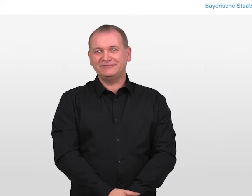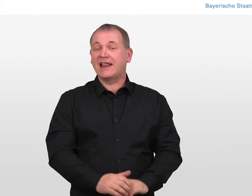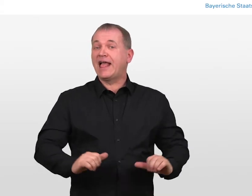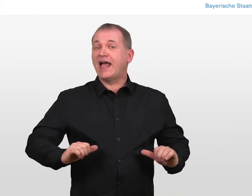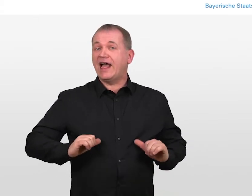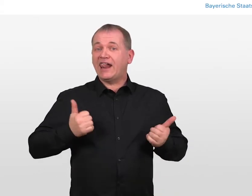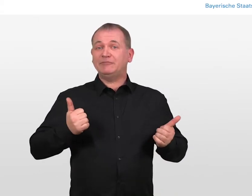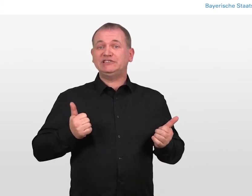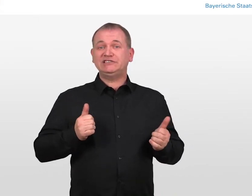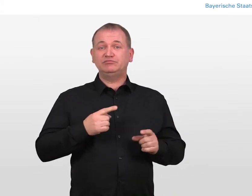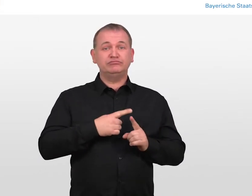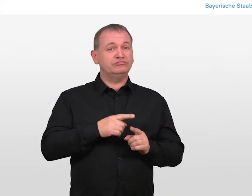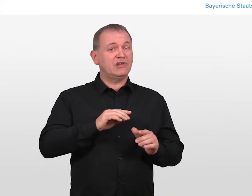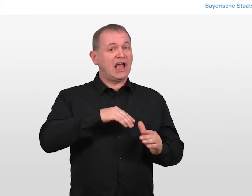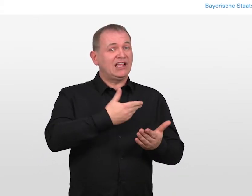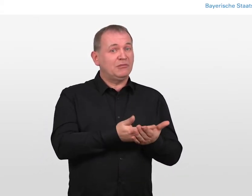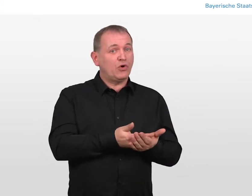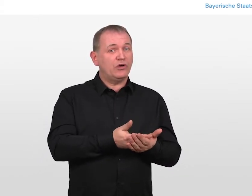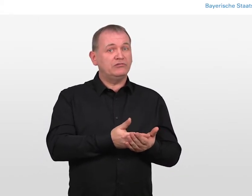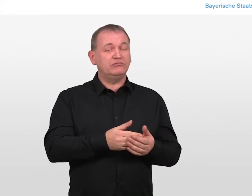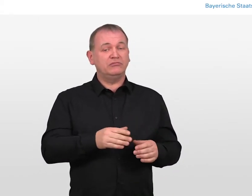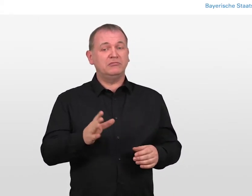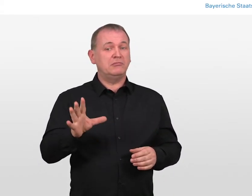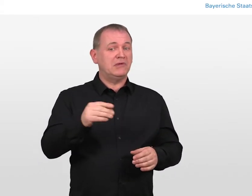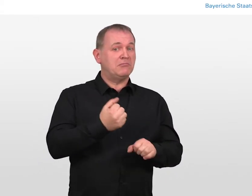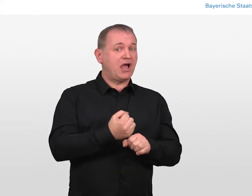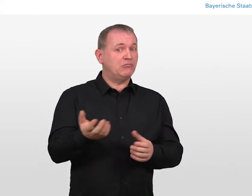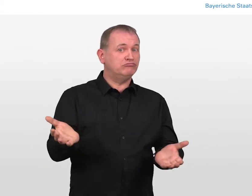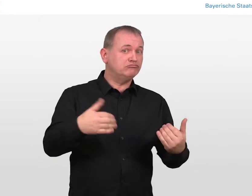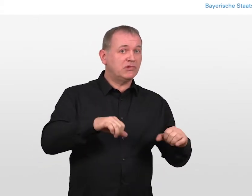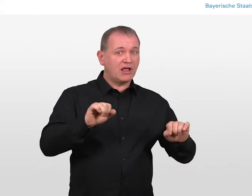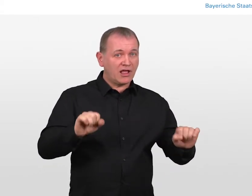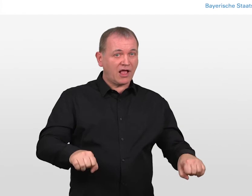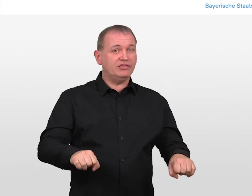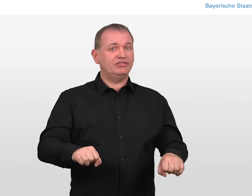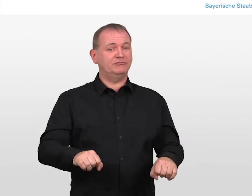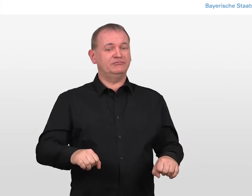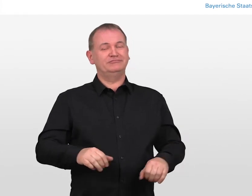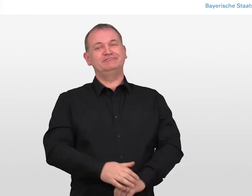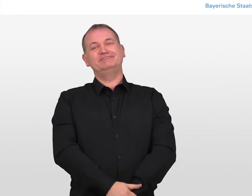Erlebnisse und Angebote zum Mitmachen stehen im Vordergrund.